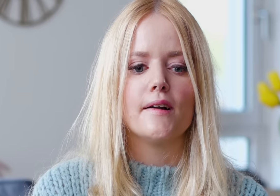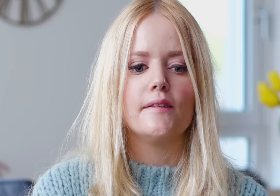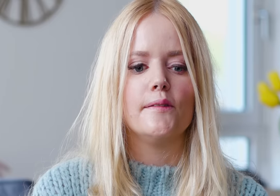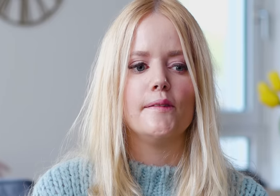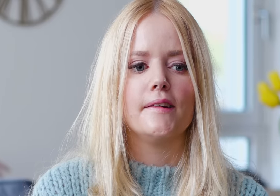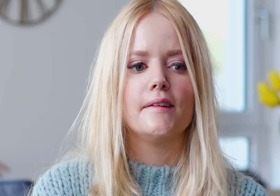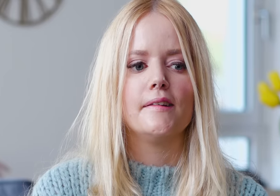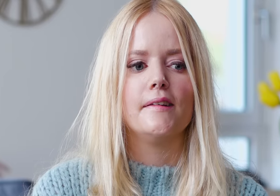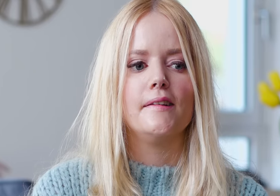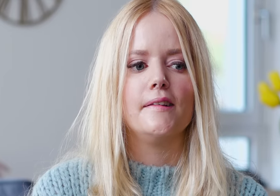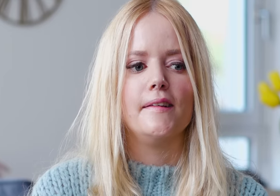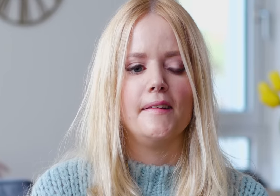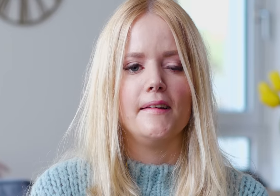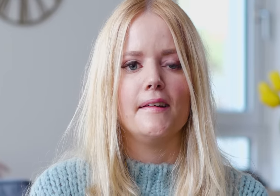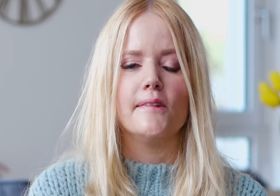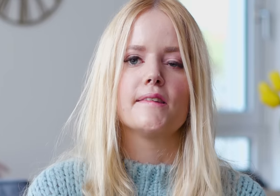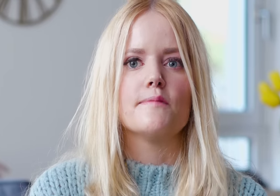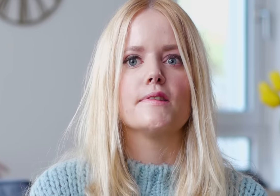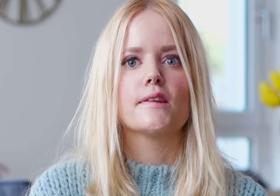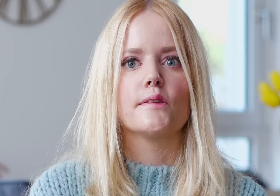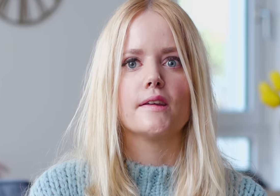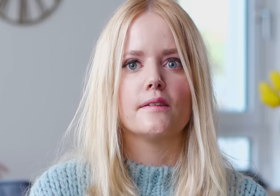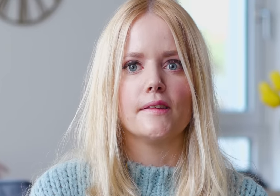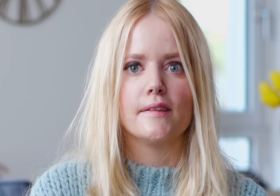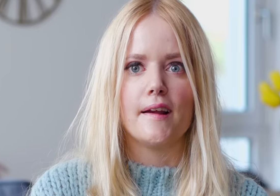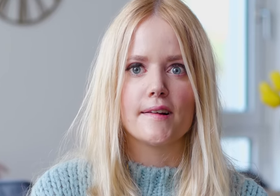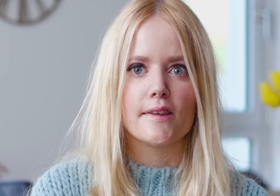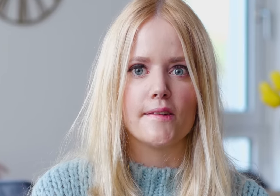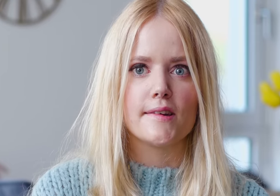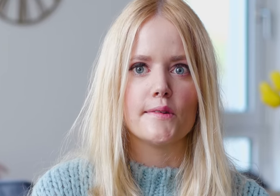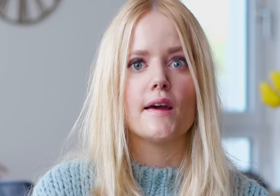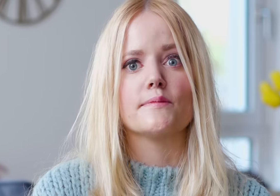Und dann kam er und ... (Traurige Musik) wusste selbst nicht so richtig, was er sagen sollte.